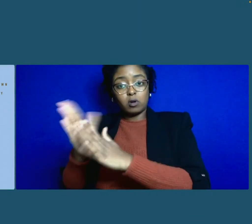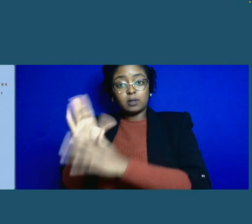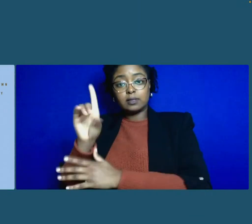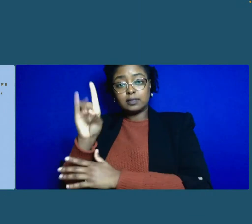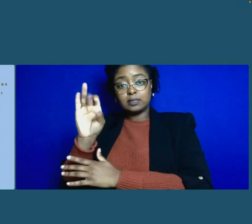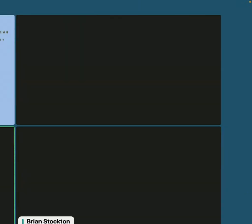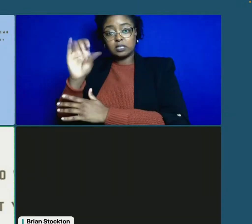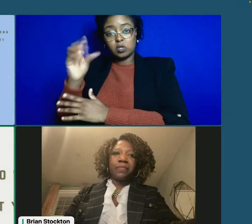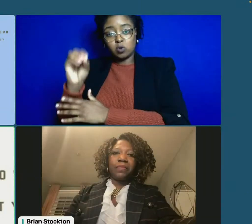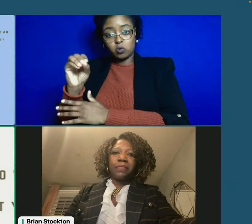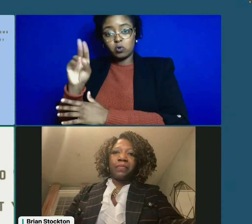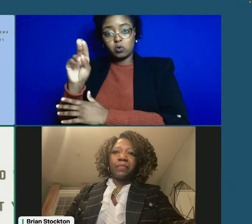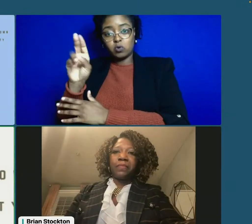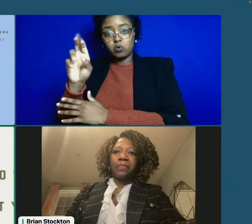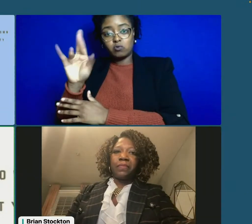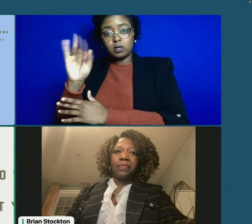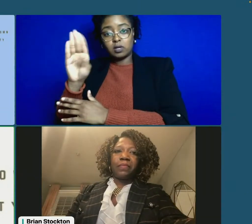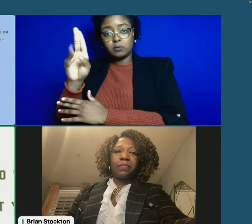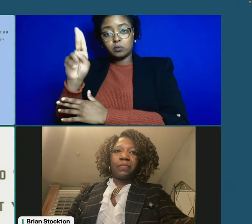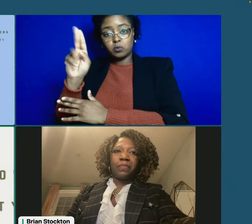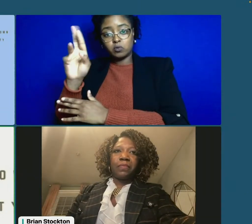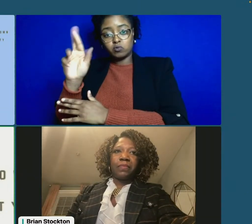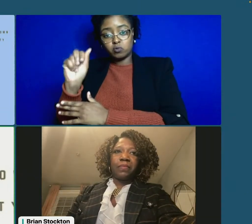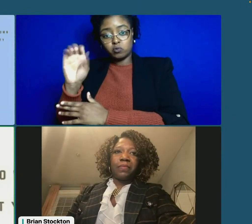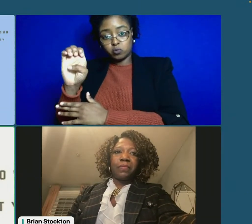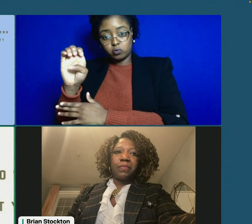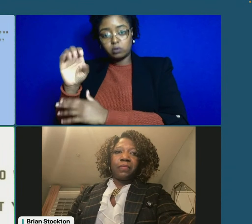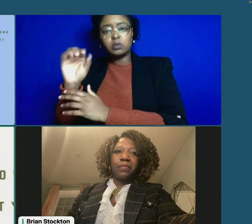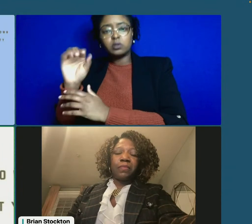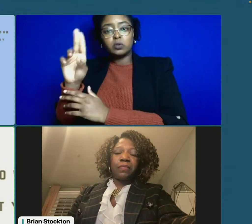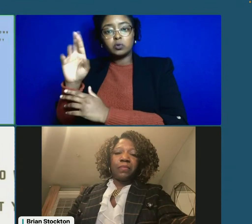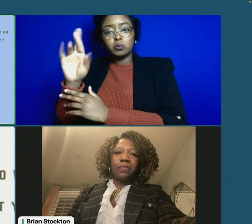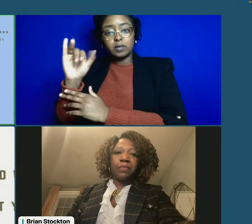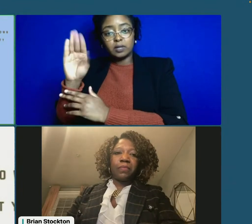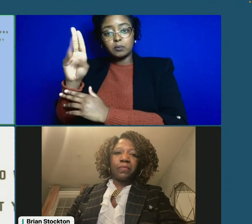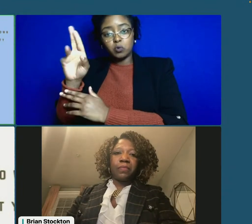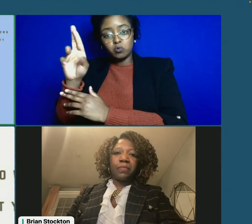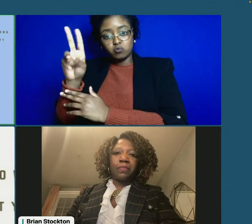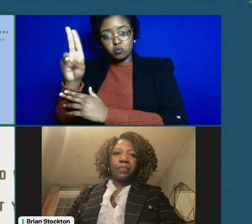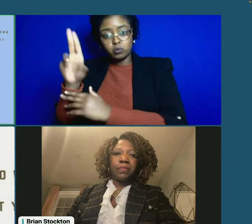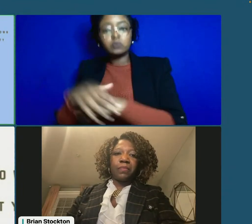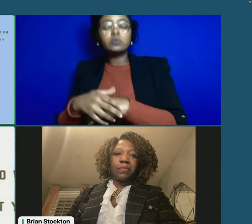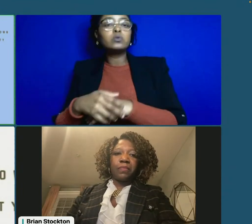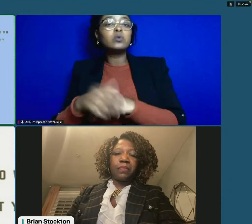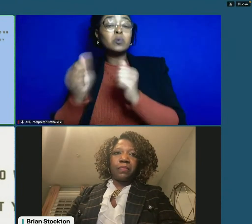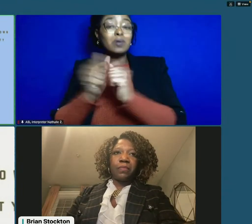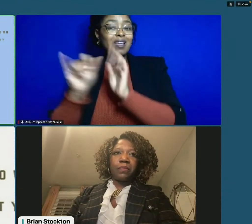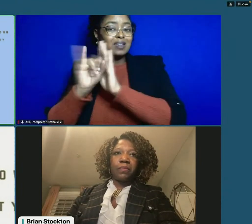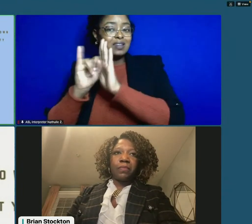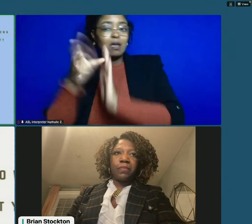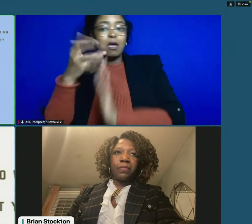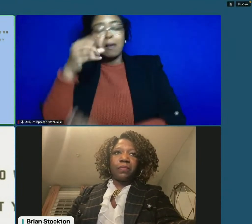allí. Diego Ninguno. Cuidate